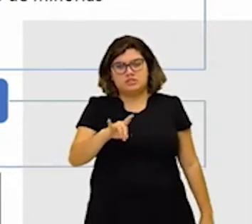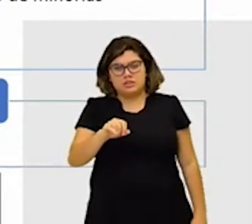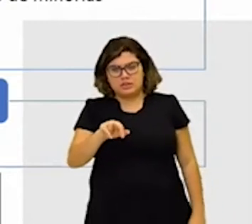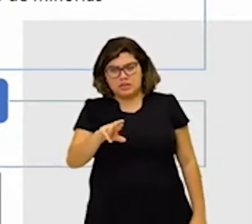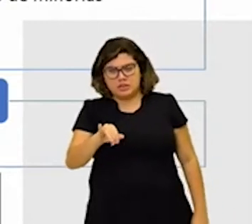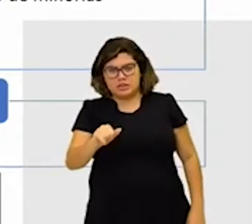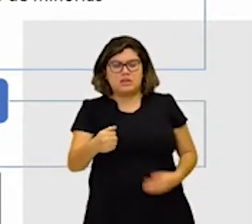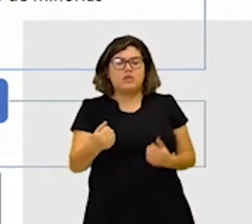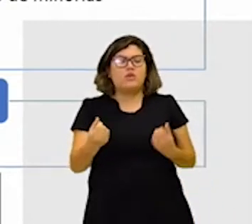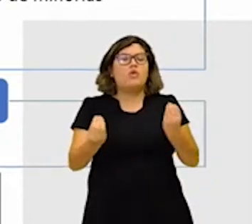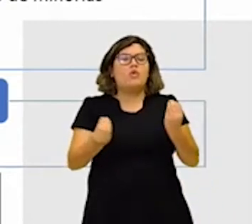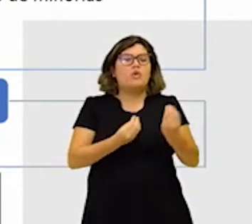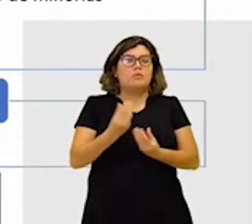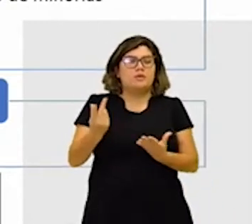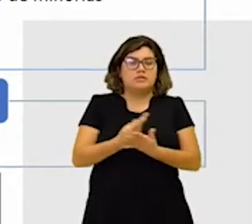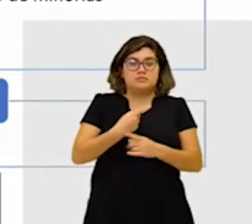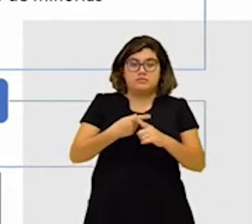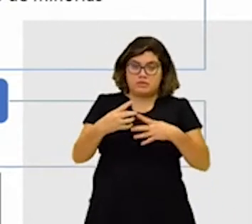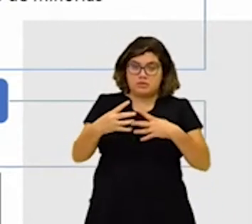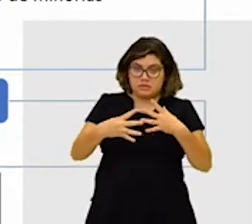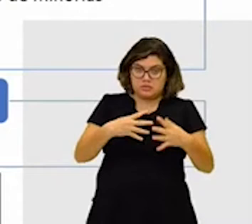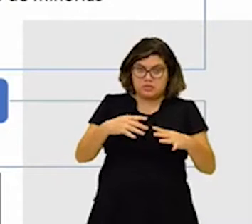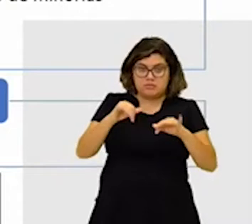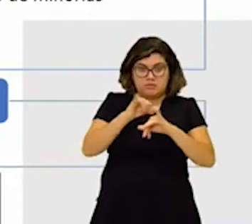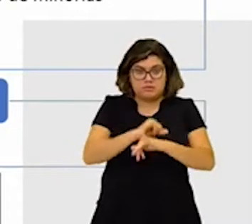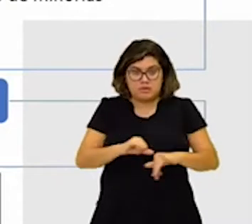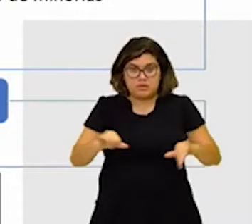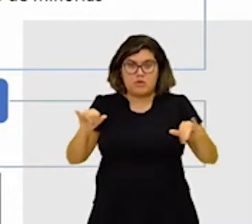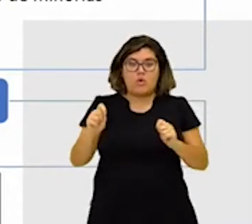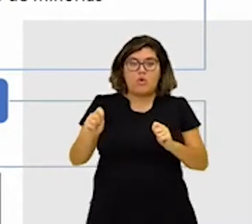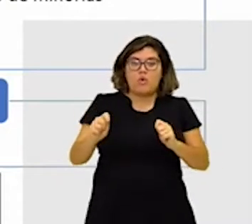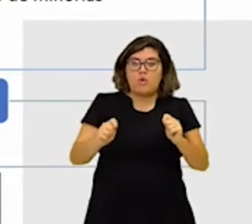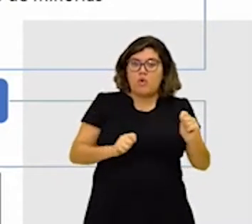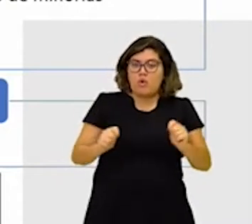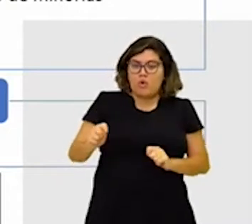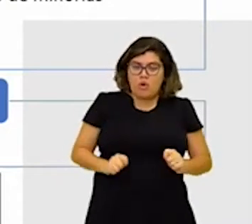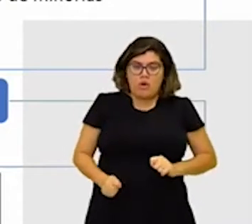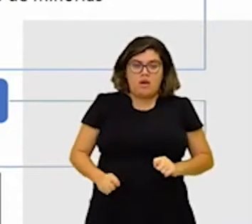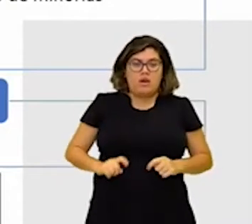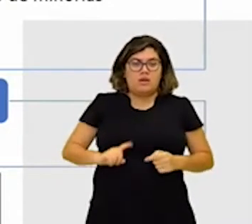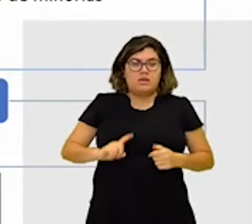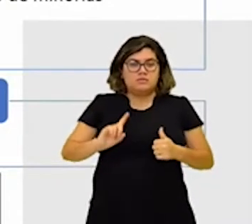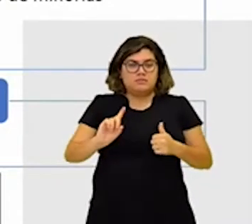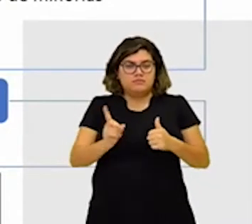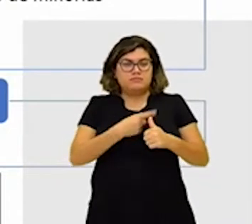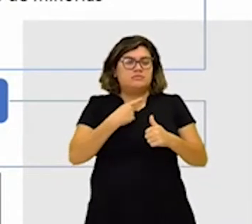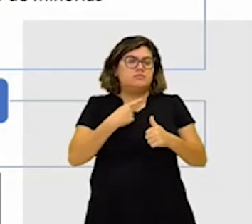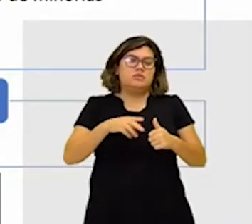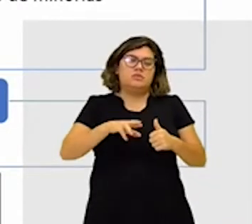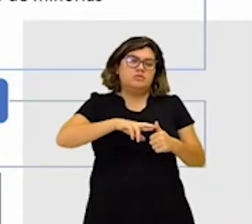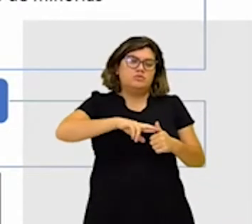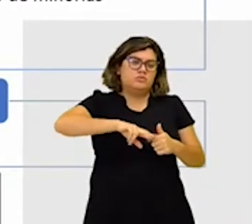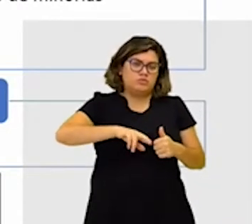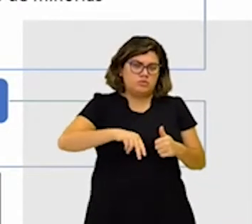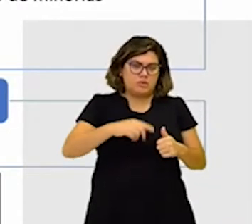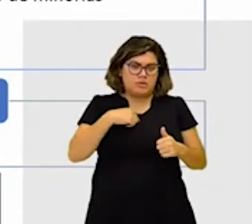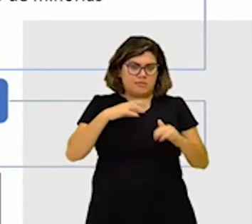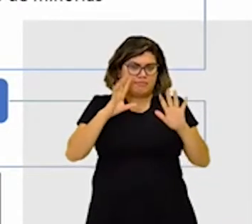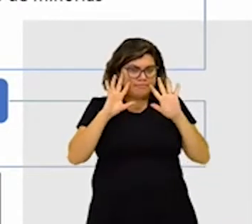transparência a publicidade o controle em primeiro lugar não se faz nos órgãos externos aos partidos